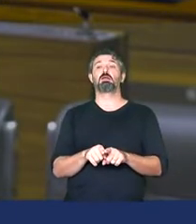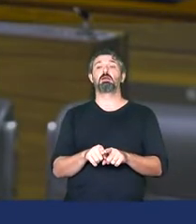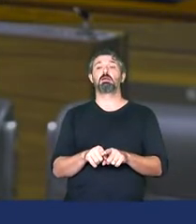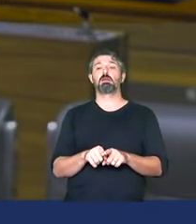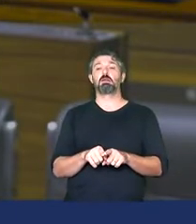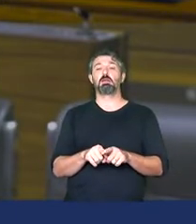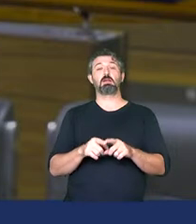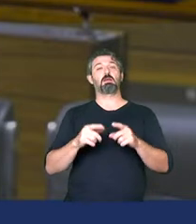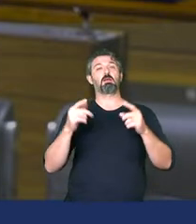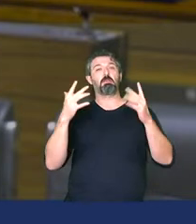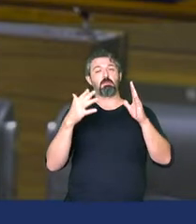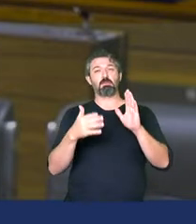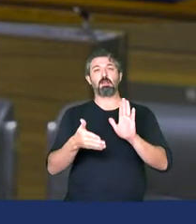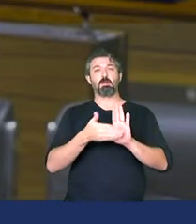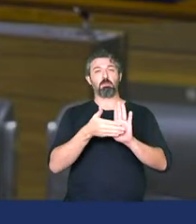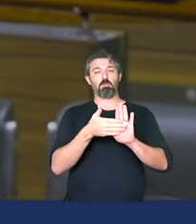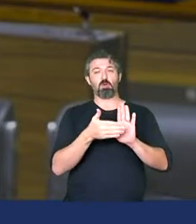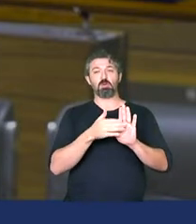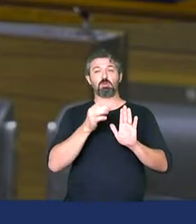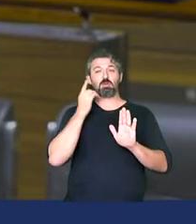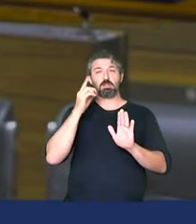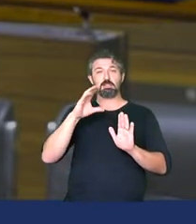DEPUTADO TADEU ALENCAR. E PARABENIZAR... ESTA PEÇA QUE FOI PRODUZIDA PELO DEPUTADO